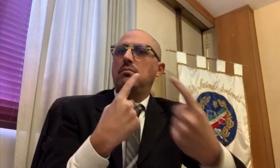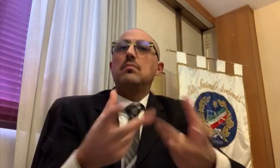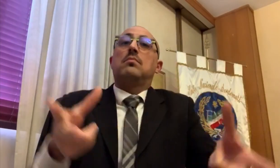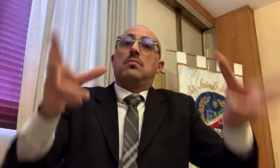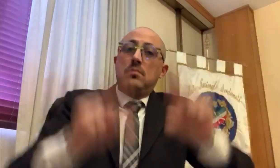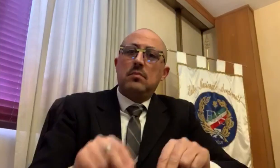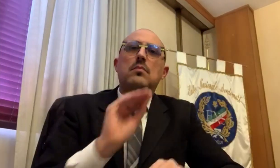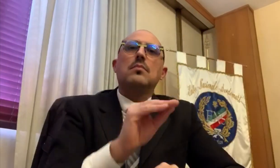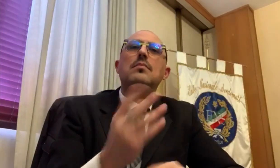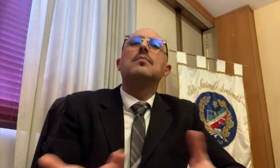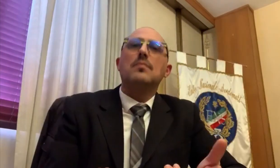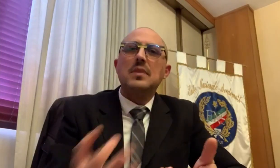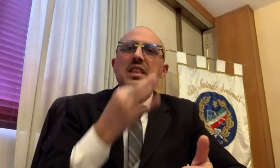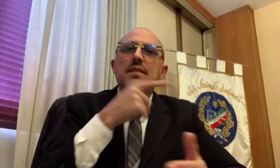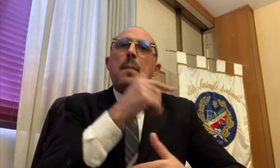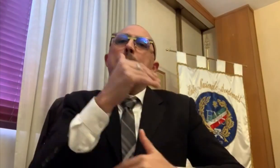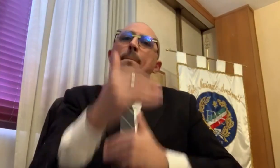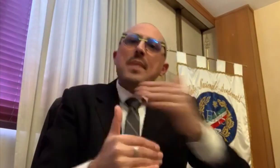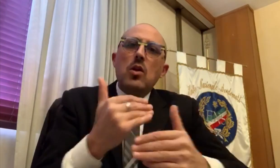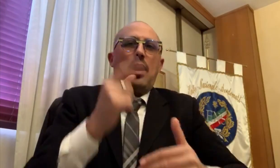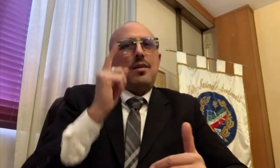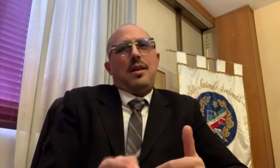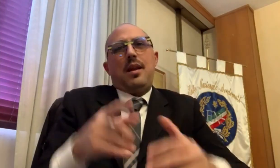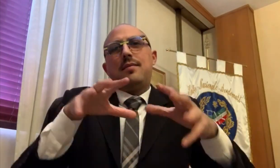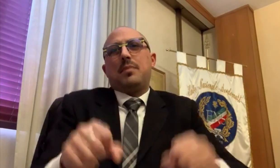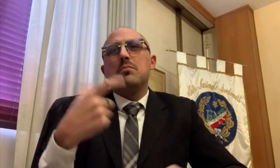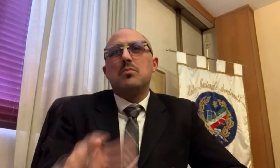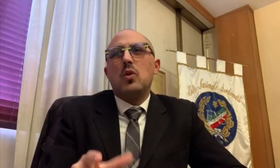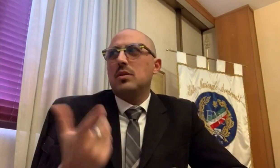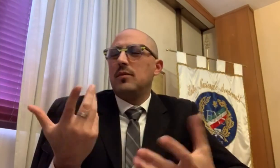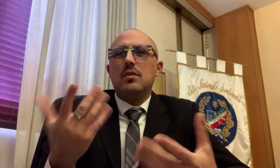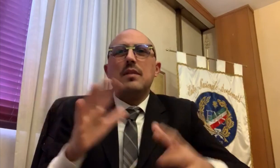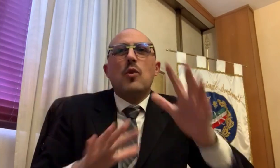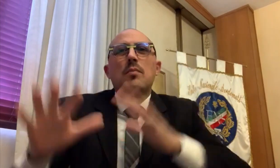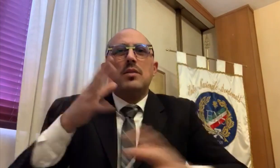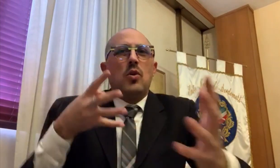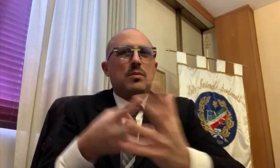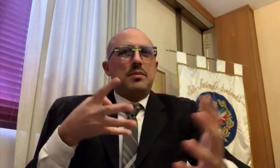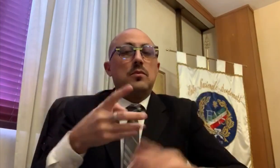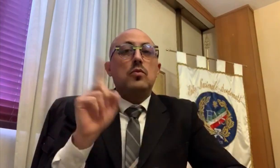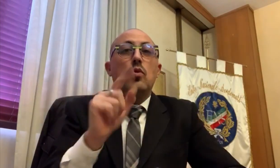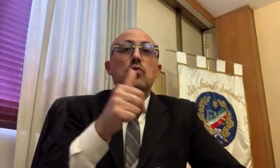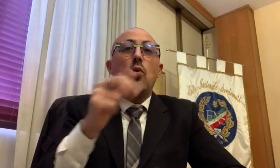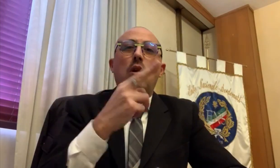per esigere un miglioramento del servizio, viste le barriere alle informazioni.